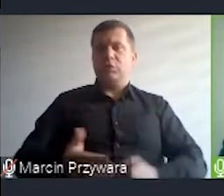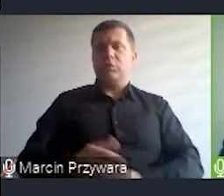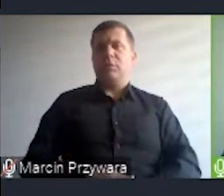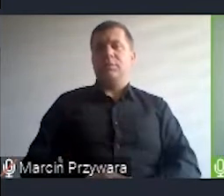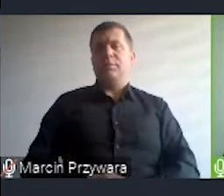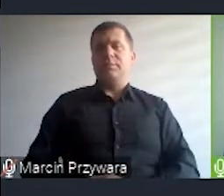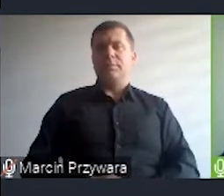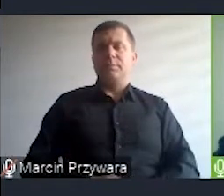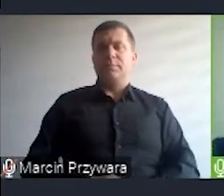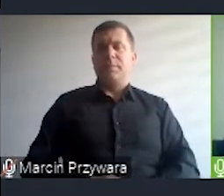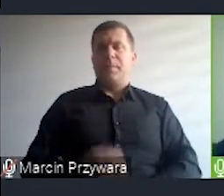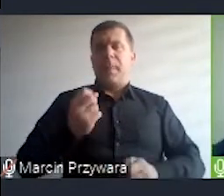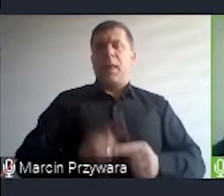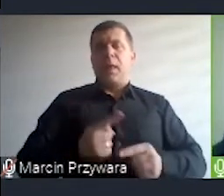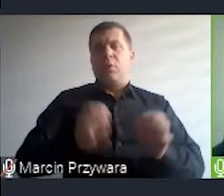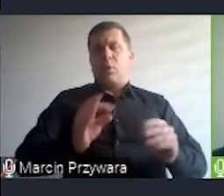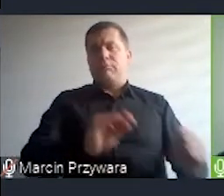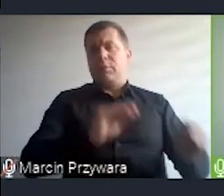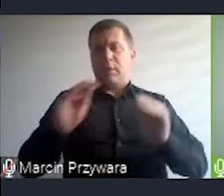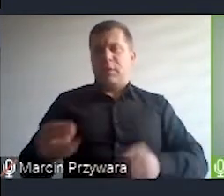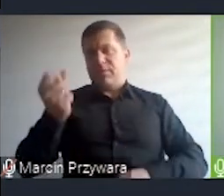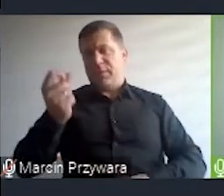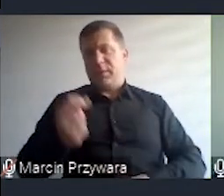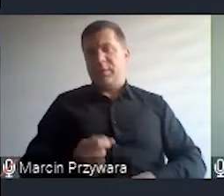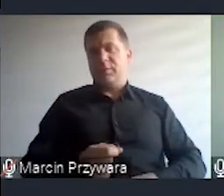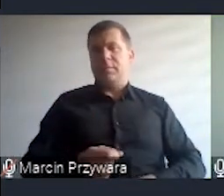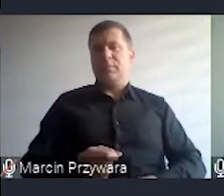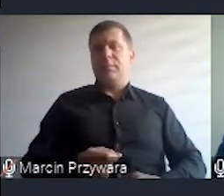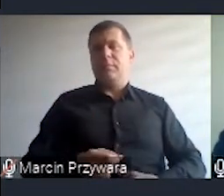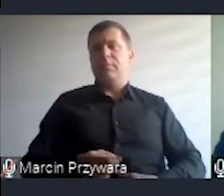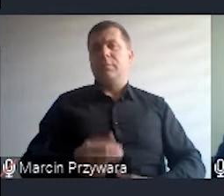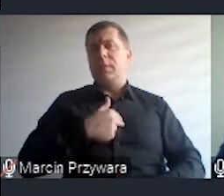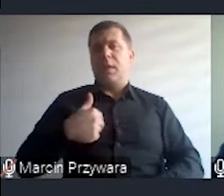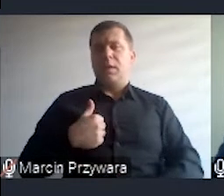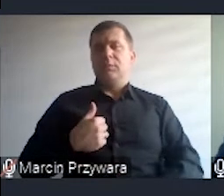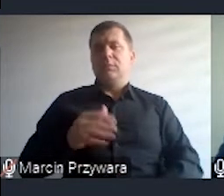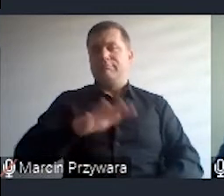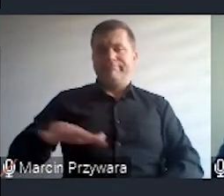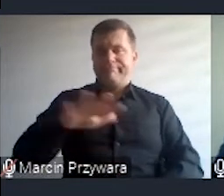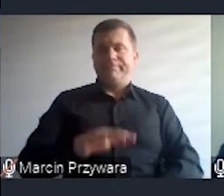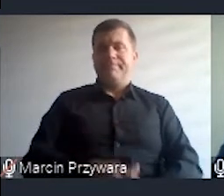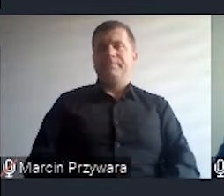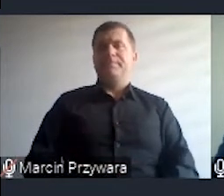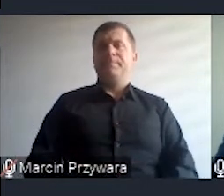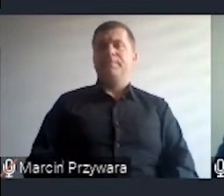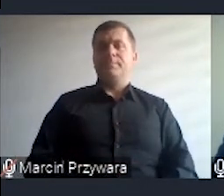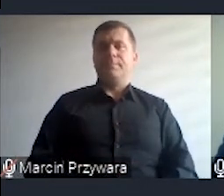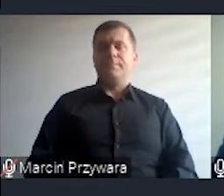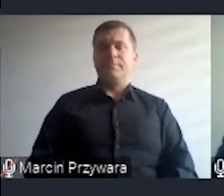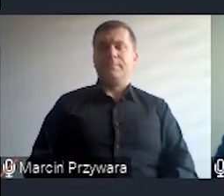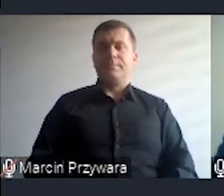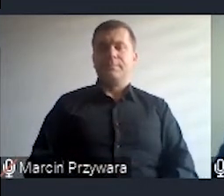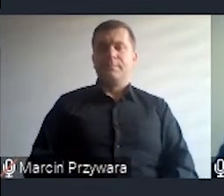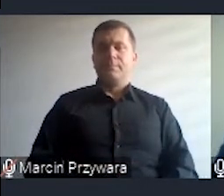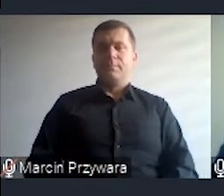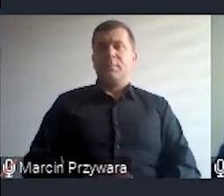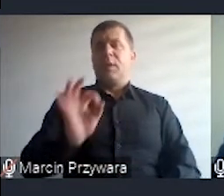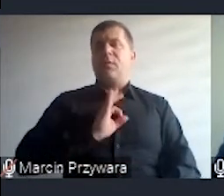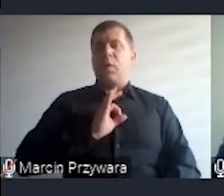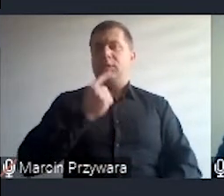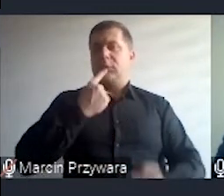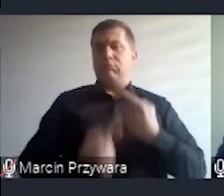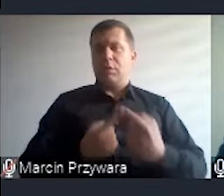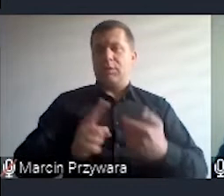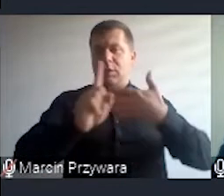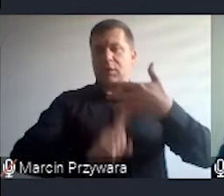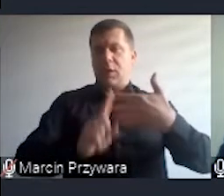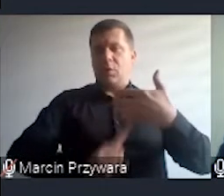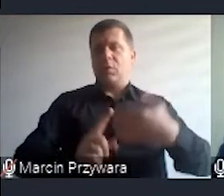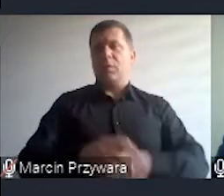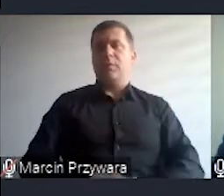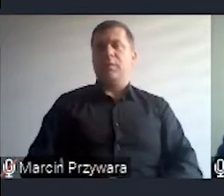I teraz, proszę Państwa, trochę przenosimy się na chwilę na nasze poletko własnej polityki rachunkowości.